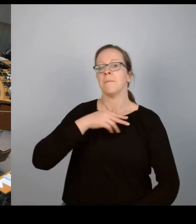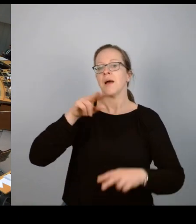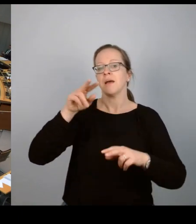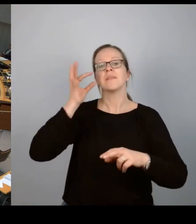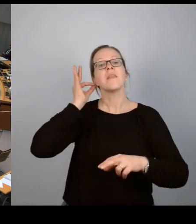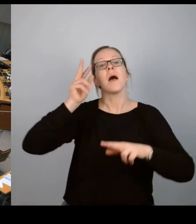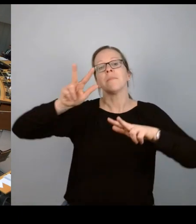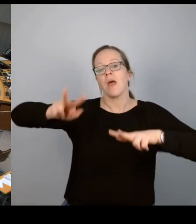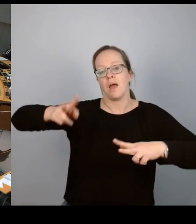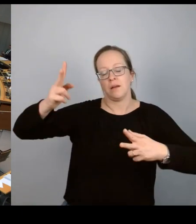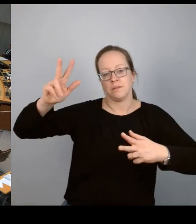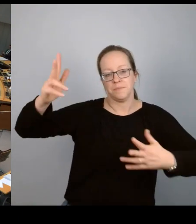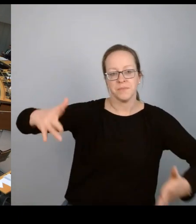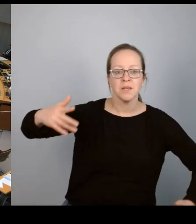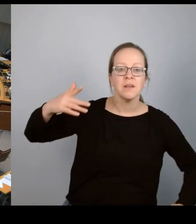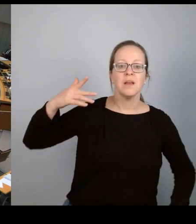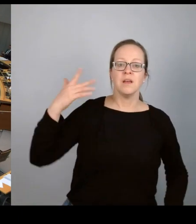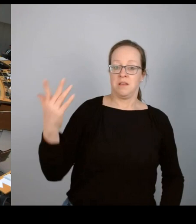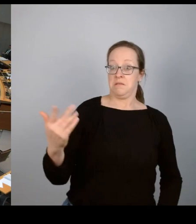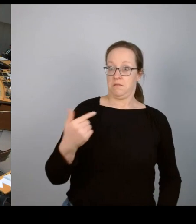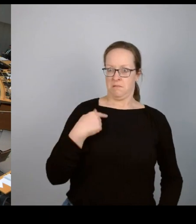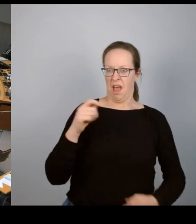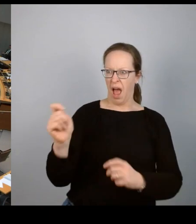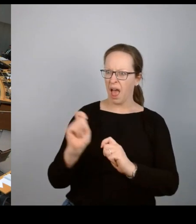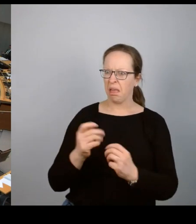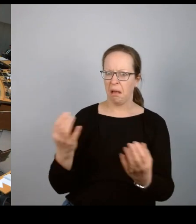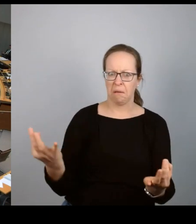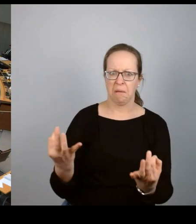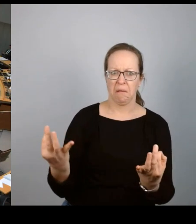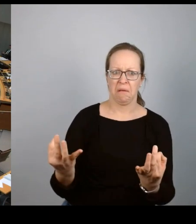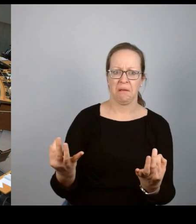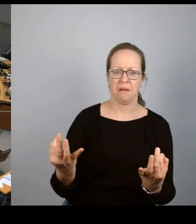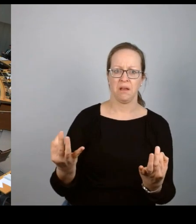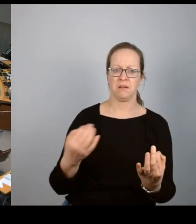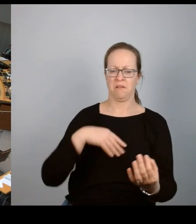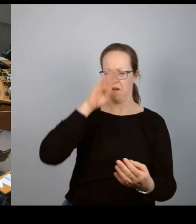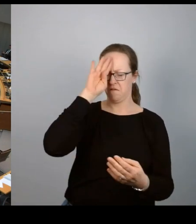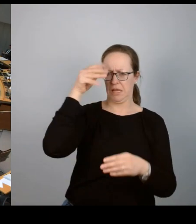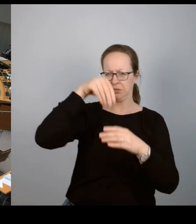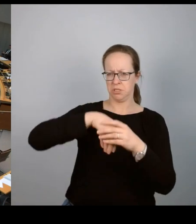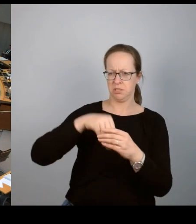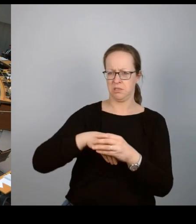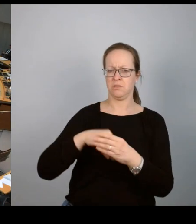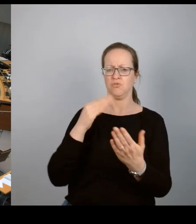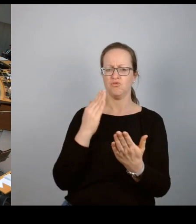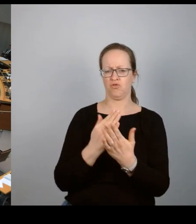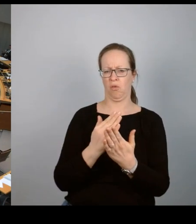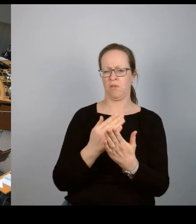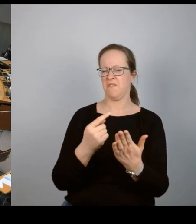Die aber Selbstverständlichkeit sein müs. Nicht so in Bullerbü. Früher